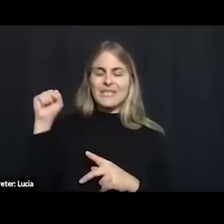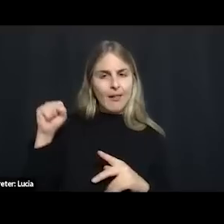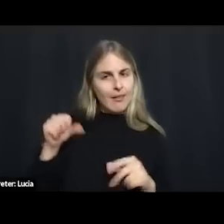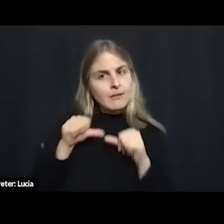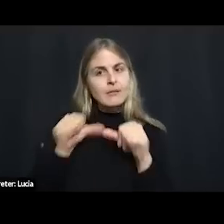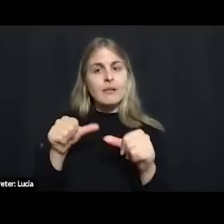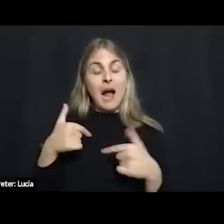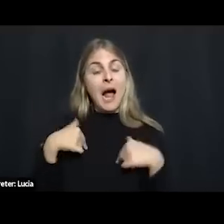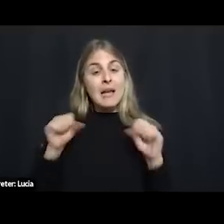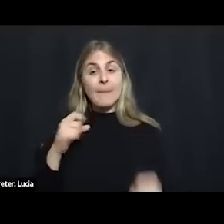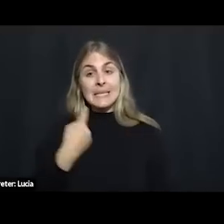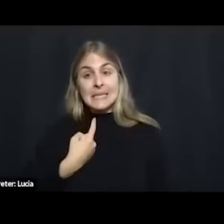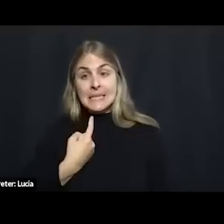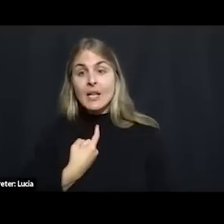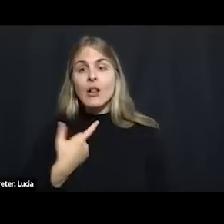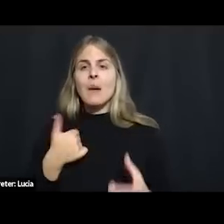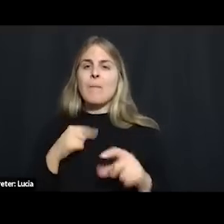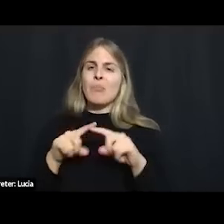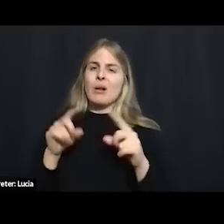puede coexistir con conexiones sociales limitadas.